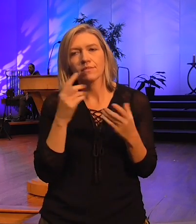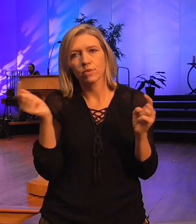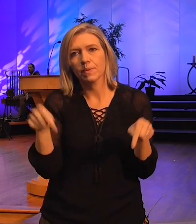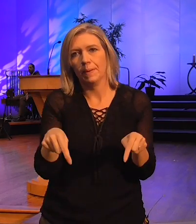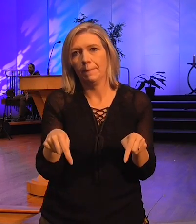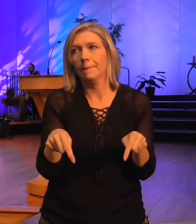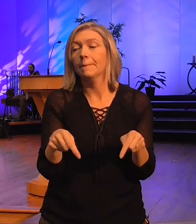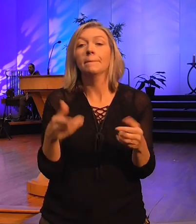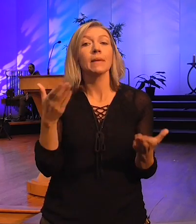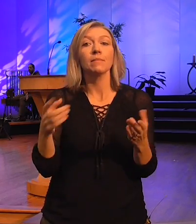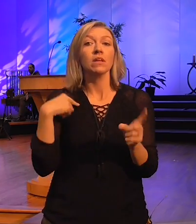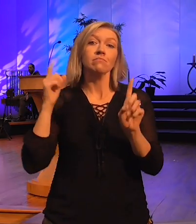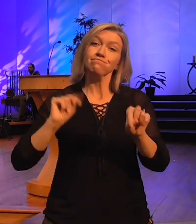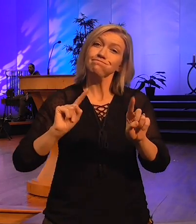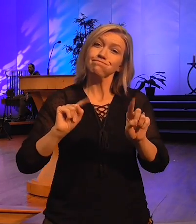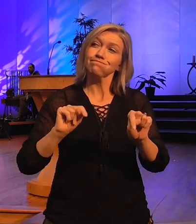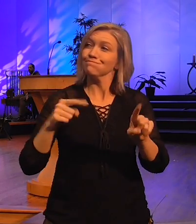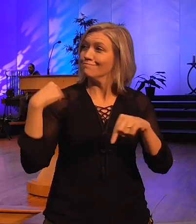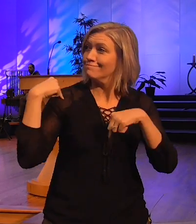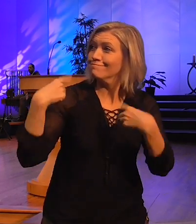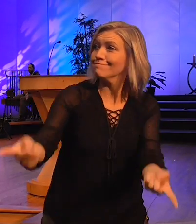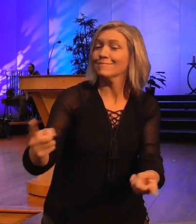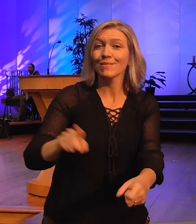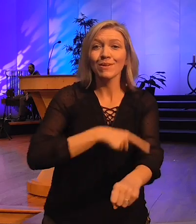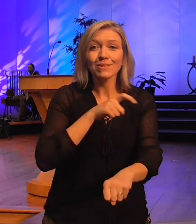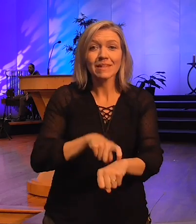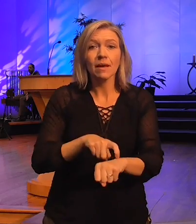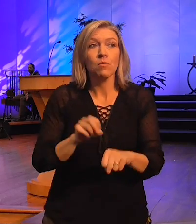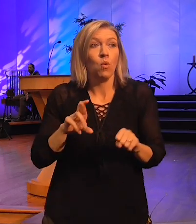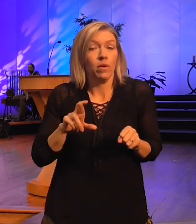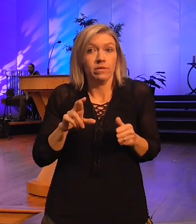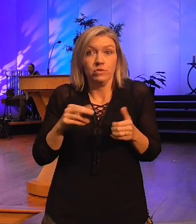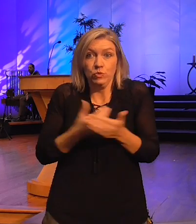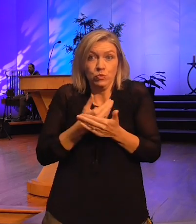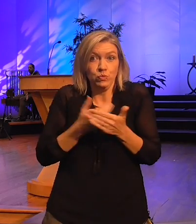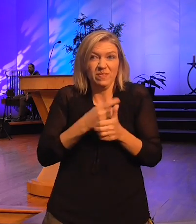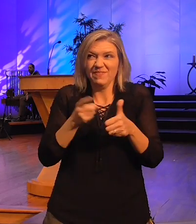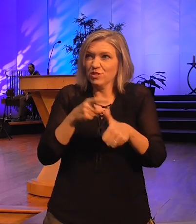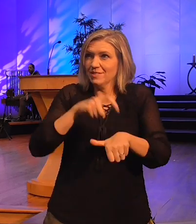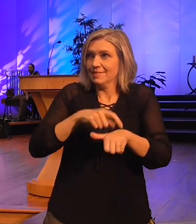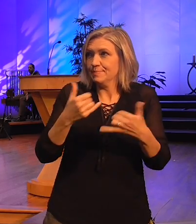mucho tiempo en nuestra comunidad o que seas nuevo, hoy todos nos reunimos por